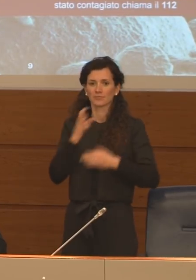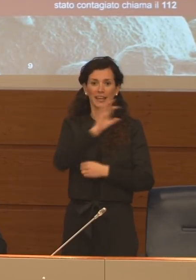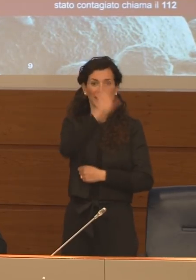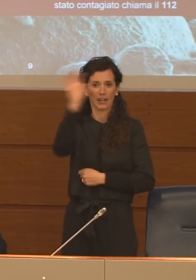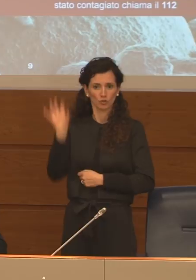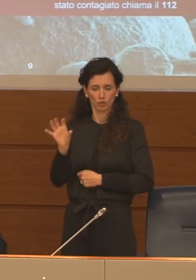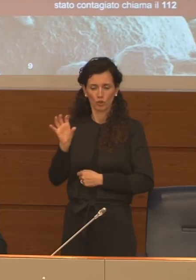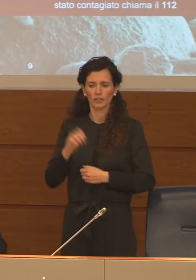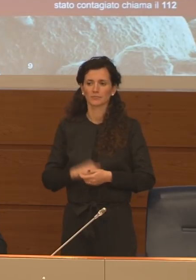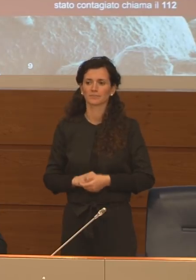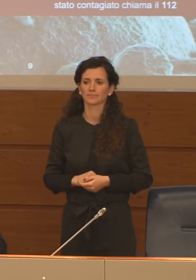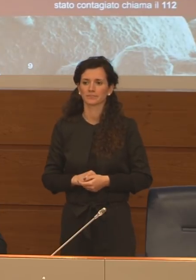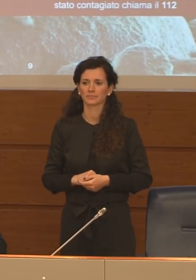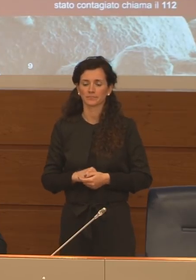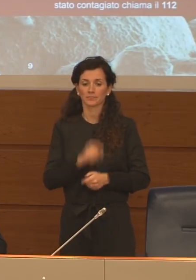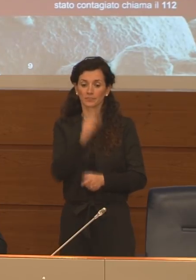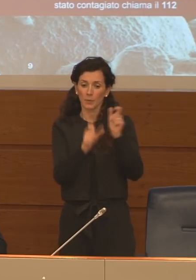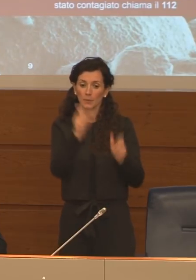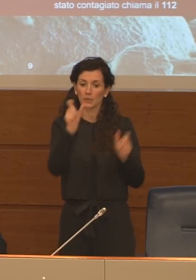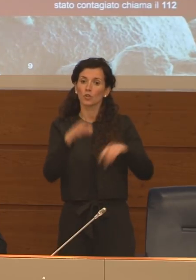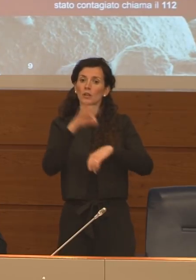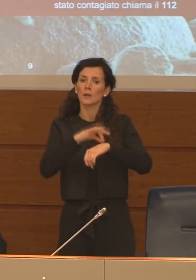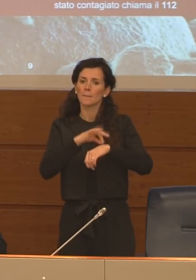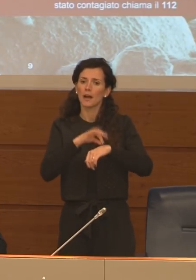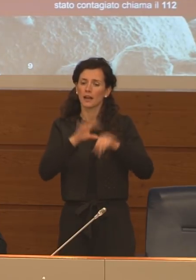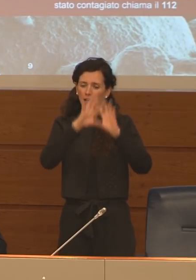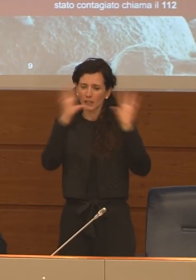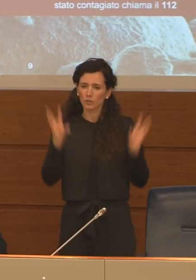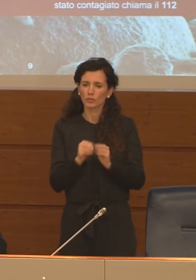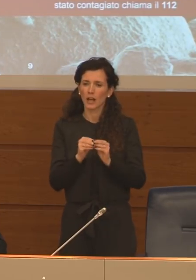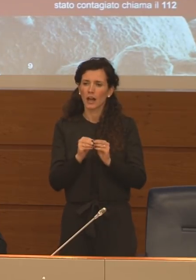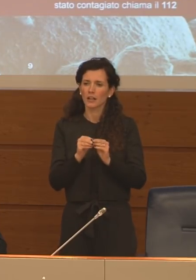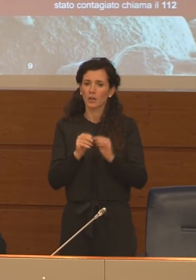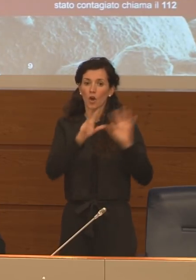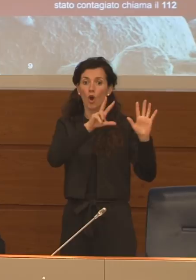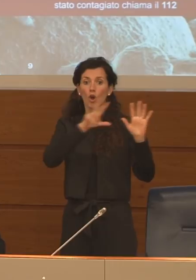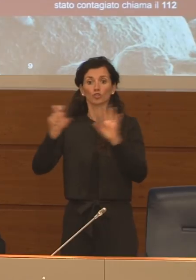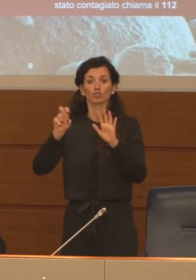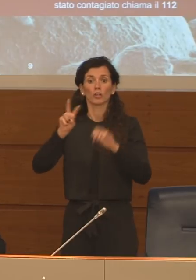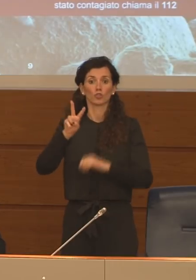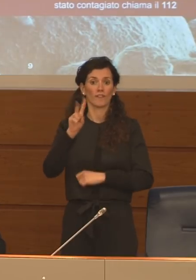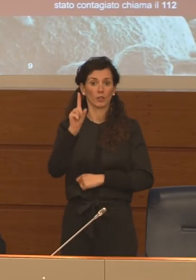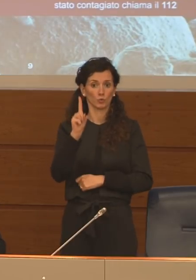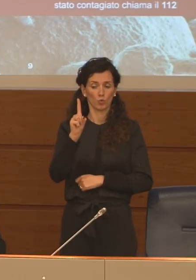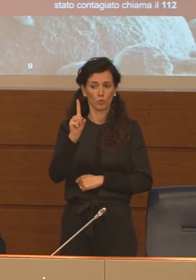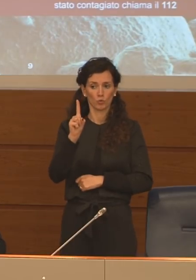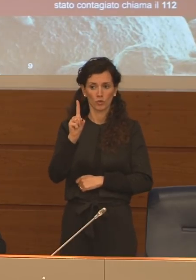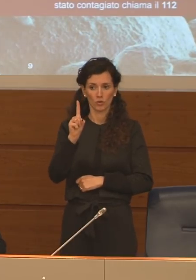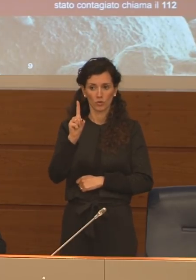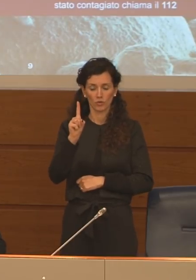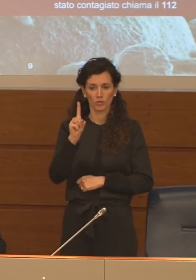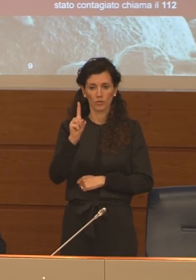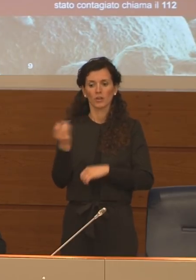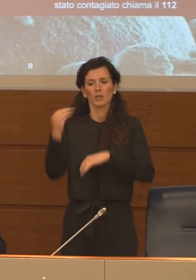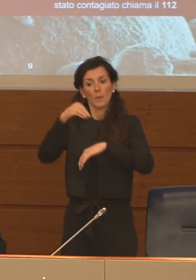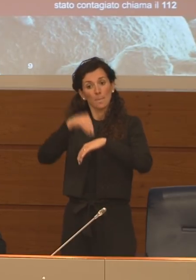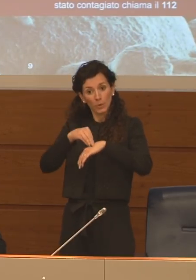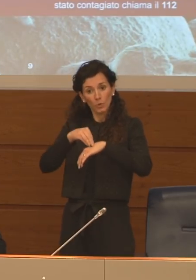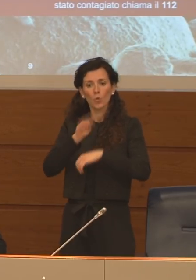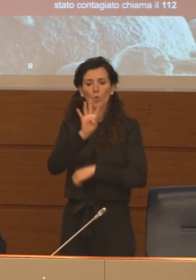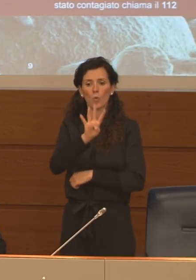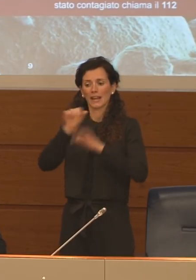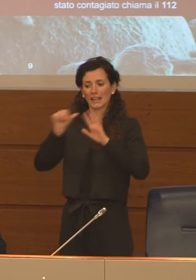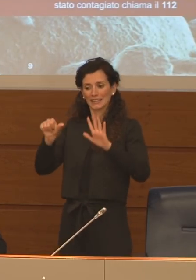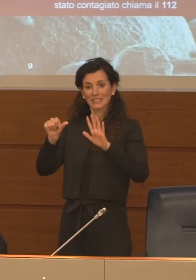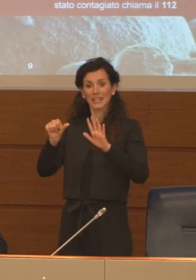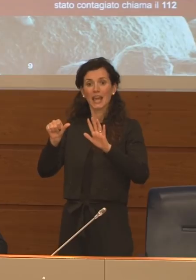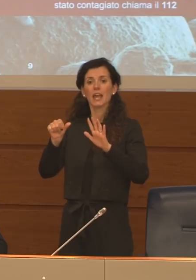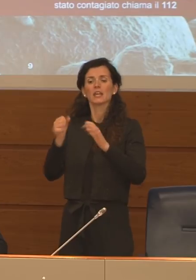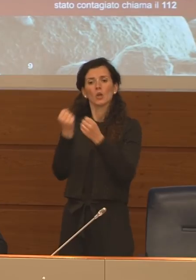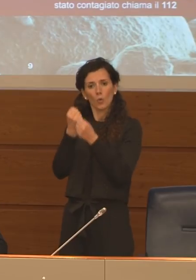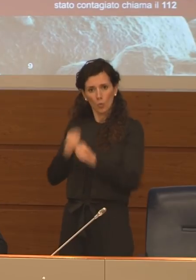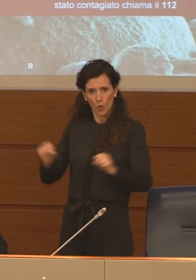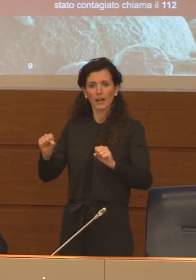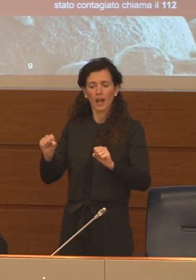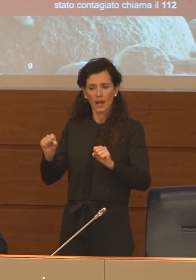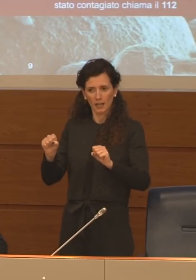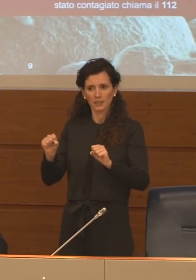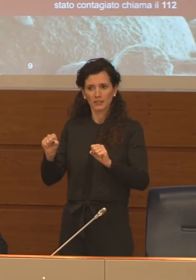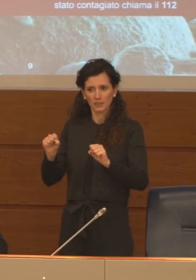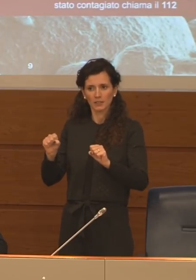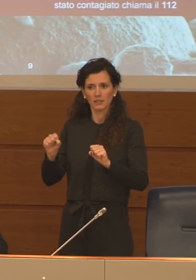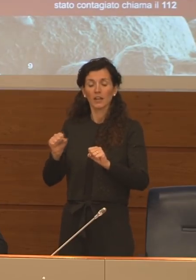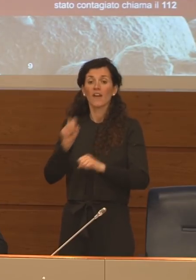Le persone ammalate sono in totale 821 a cui si aggiungono 46 guariti e 21 deceduti.